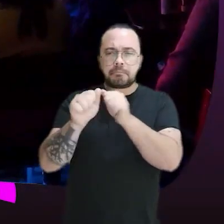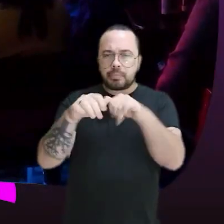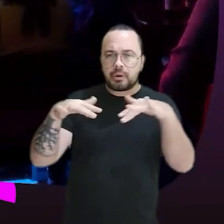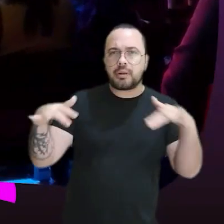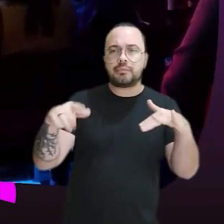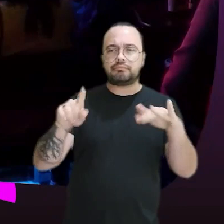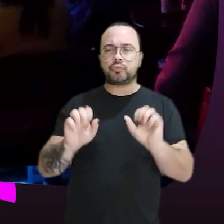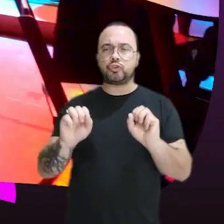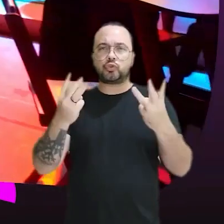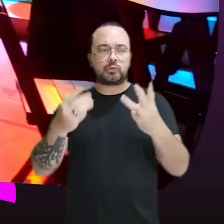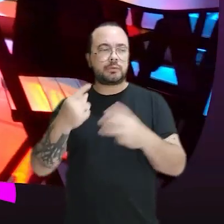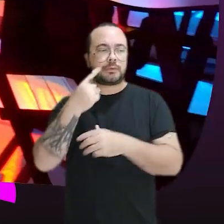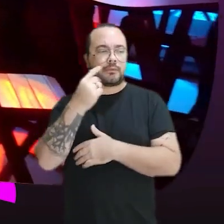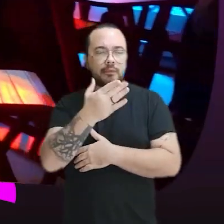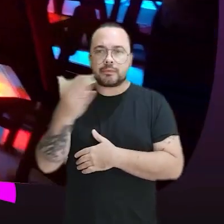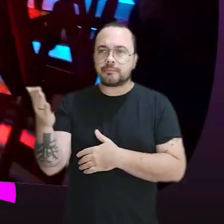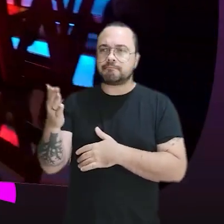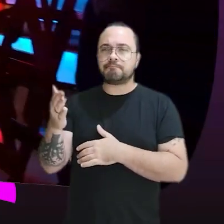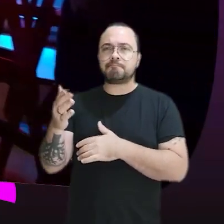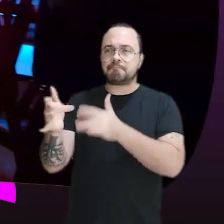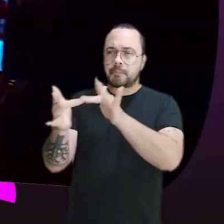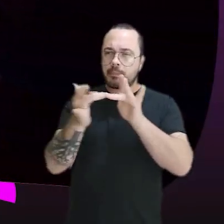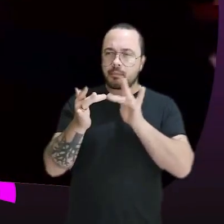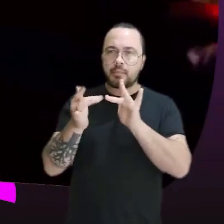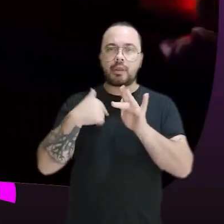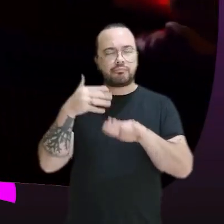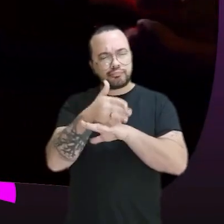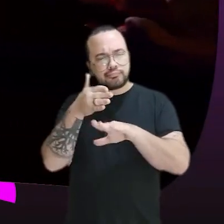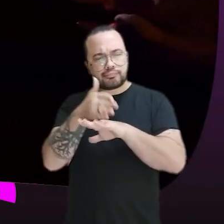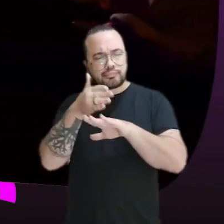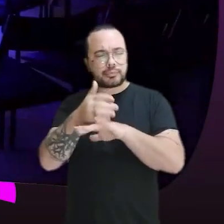Qualquer show que cê vier aqui, cê vai ver essa integração. Frequentava o clube, comecei a conhecer, principalmente